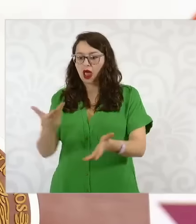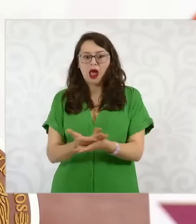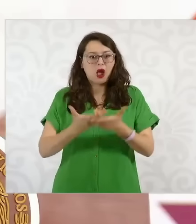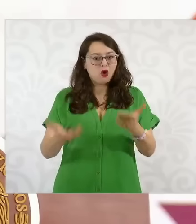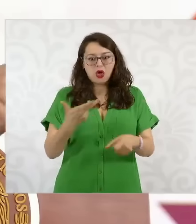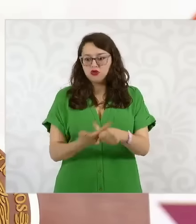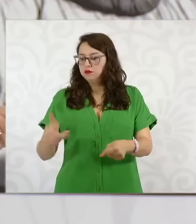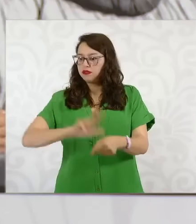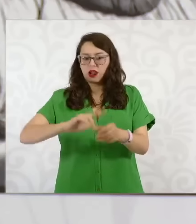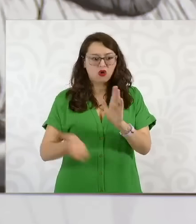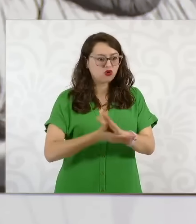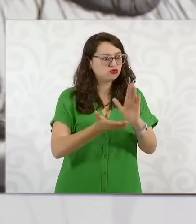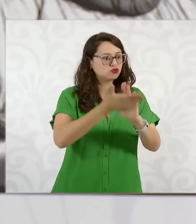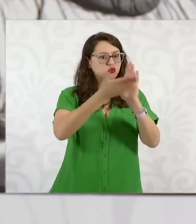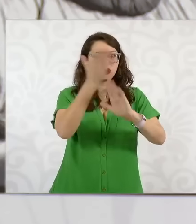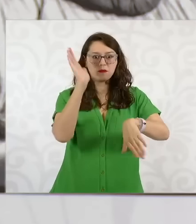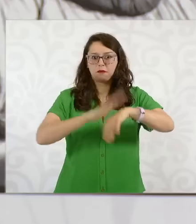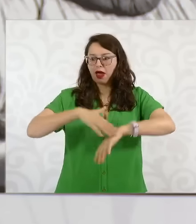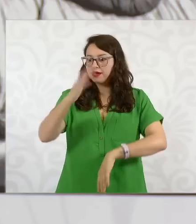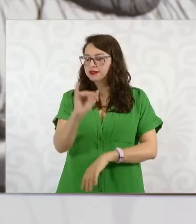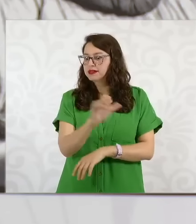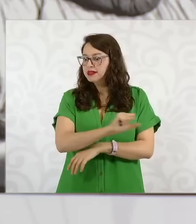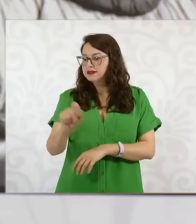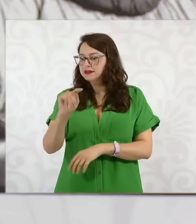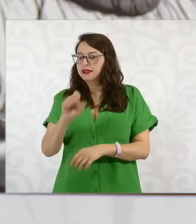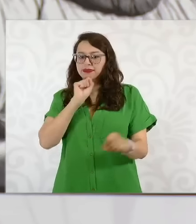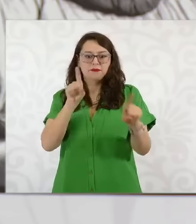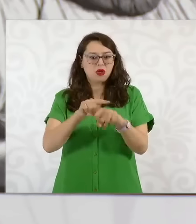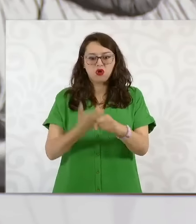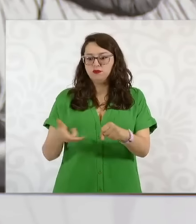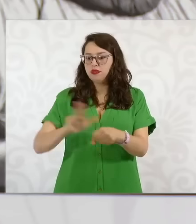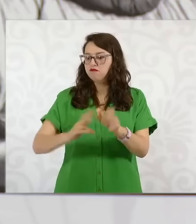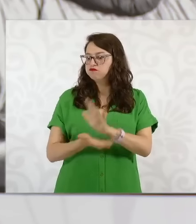Gracias a eso el ISTE puede construir más hospitales. Sin ese aumento salarial,